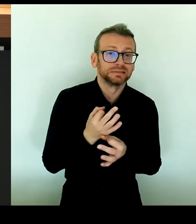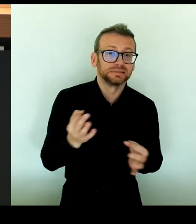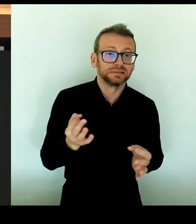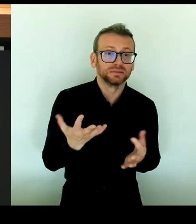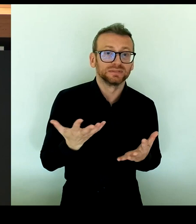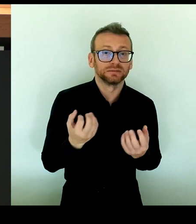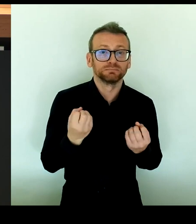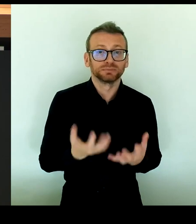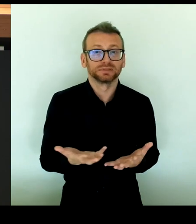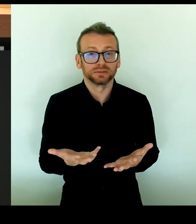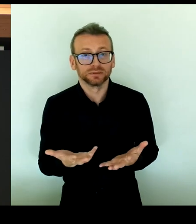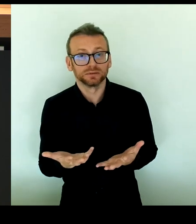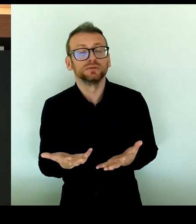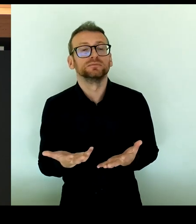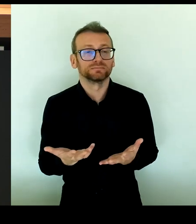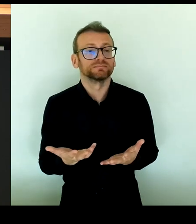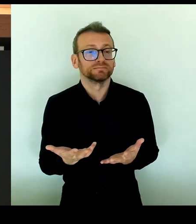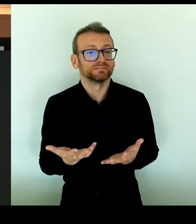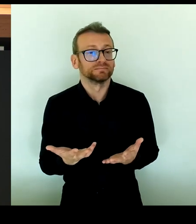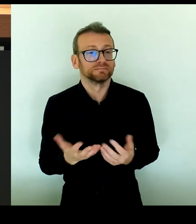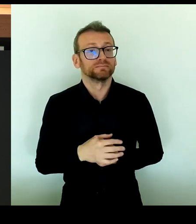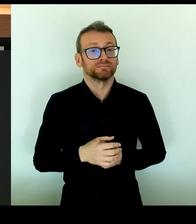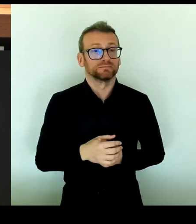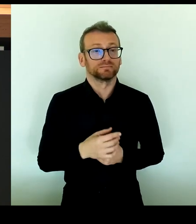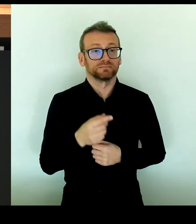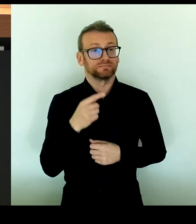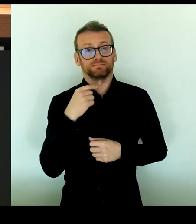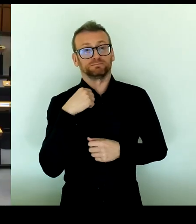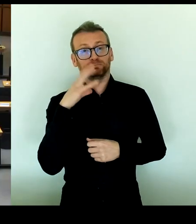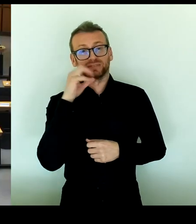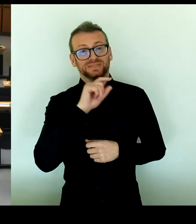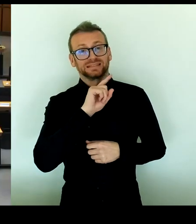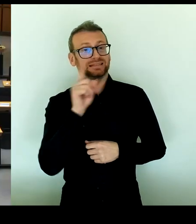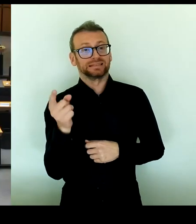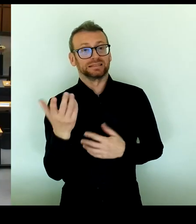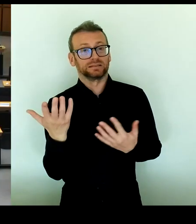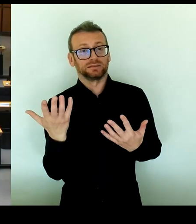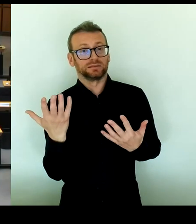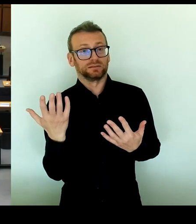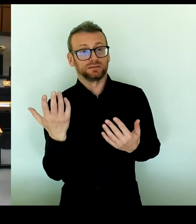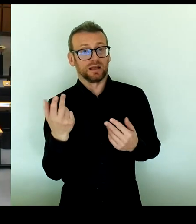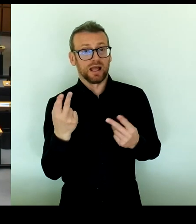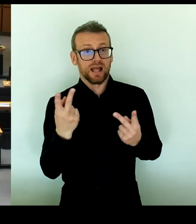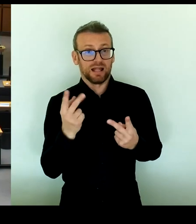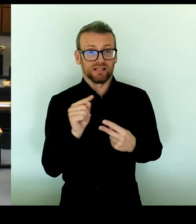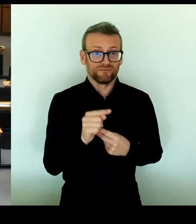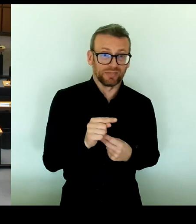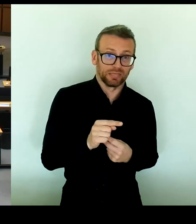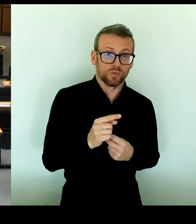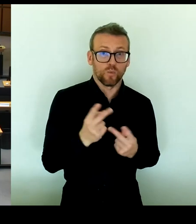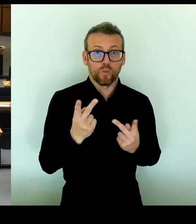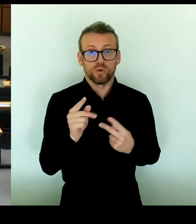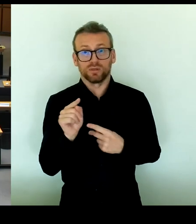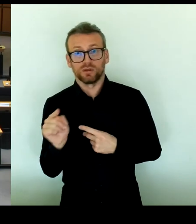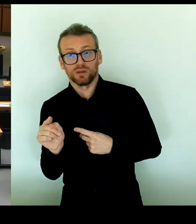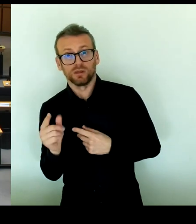Und natürlich muss man mit den Menschen vor Ort reden. Auch das habe ich vorhin gesagt und jetzt nochmal zum Kollegen